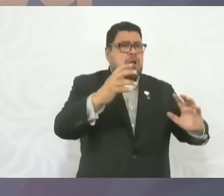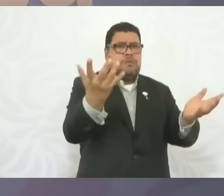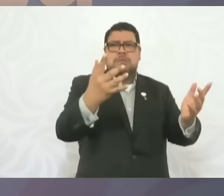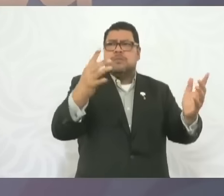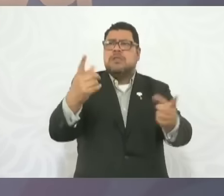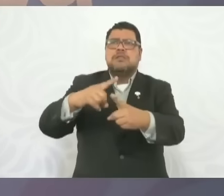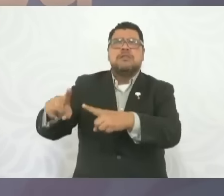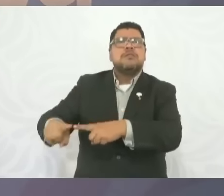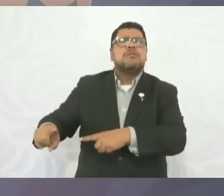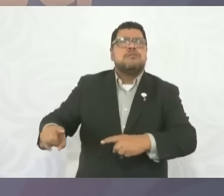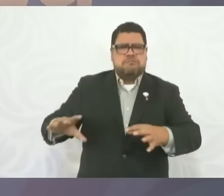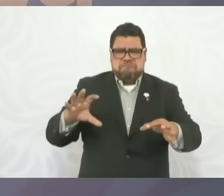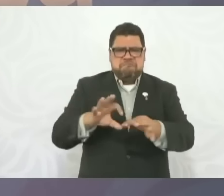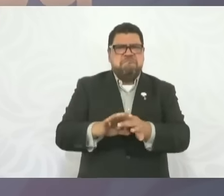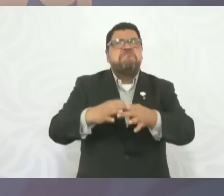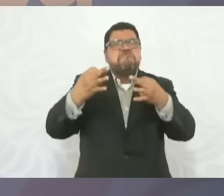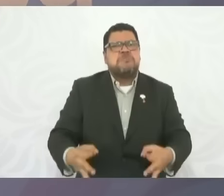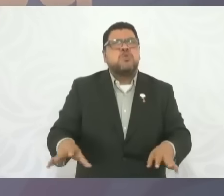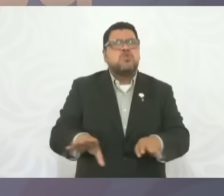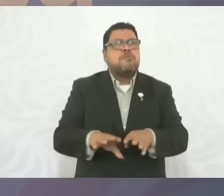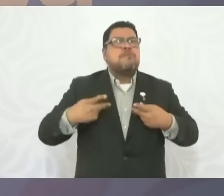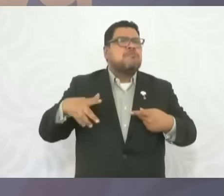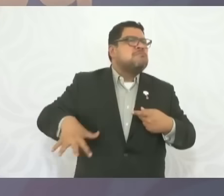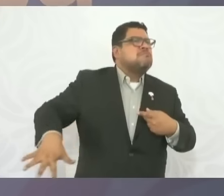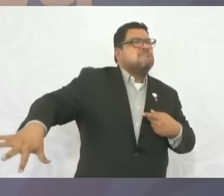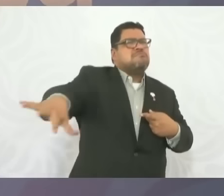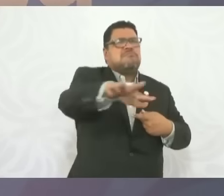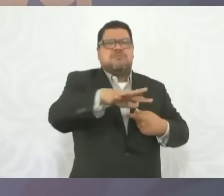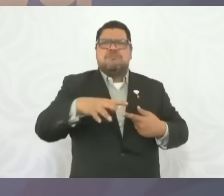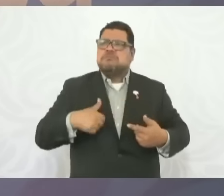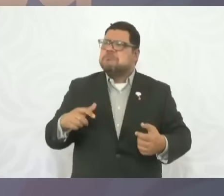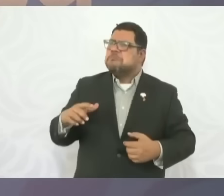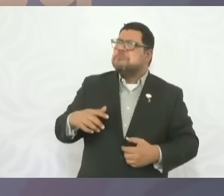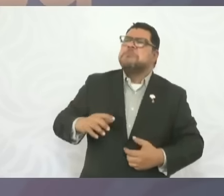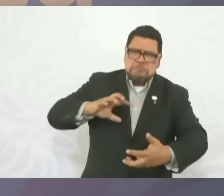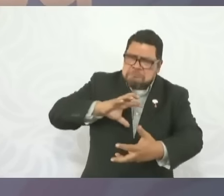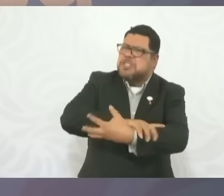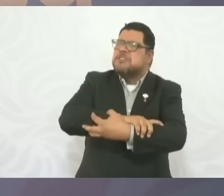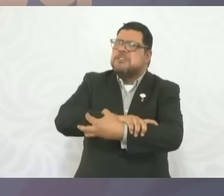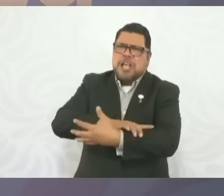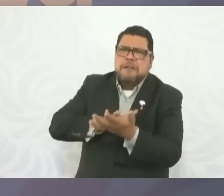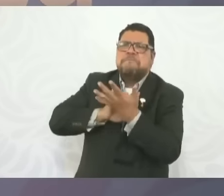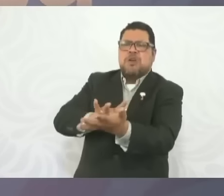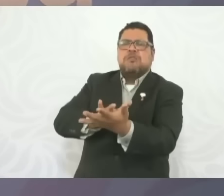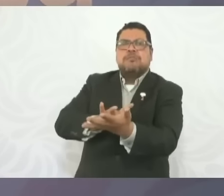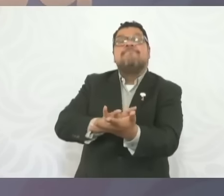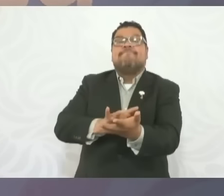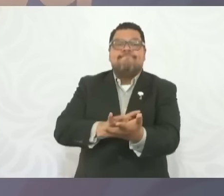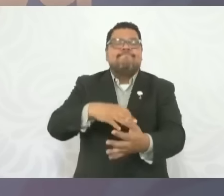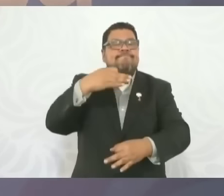un pueblo digno decide tomar en sus manos su propio destino. Por eso hoy al recordar aquella